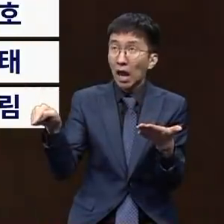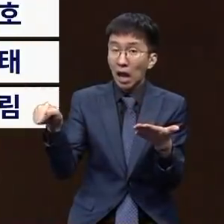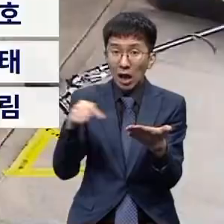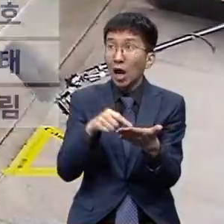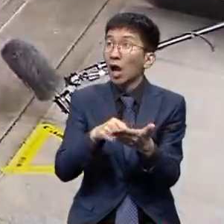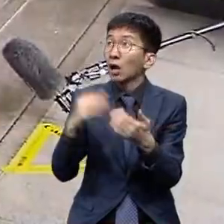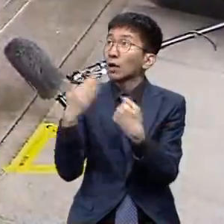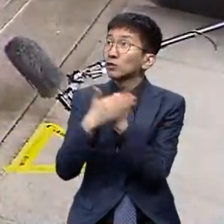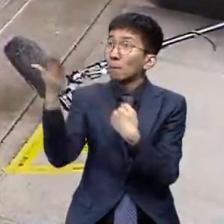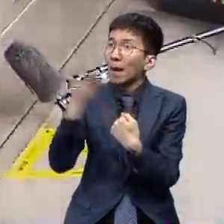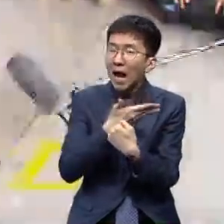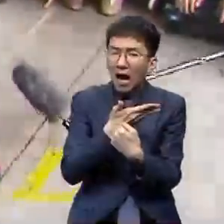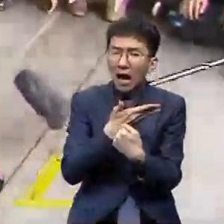SBS 안희재입니다.